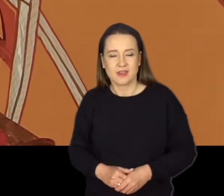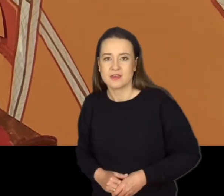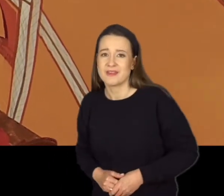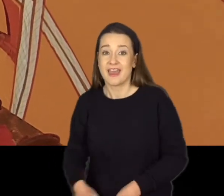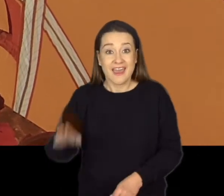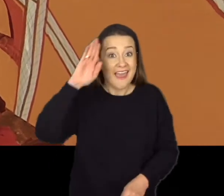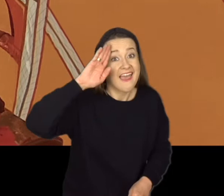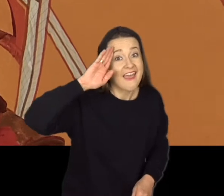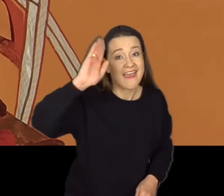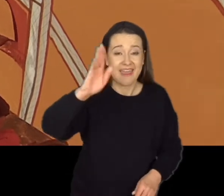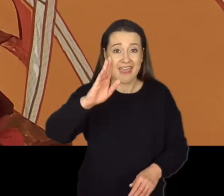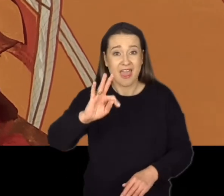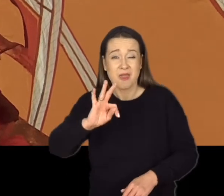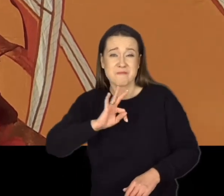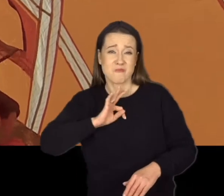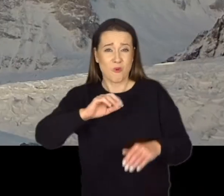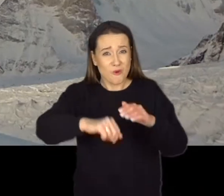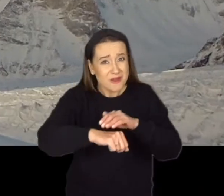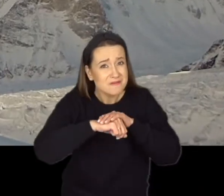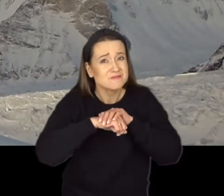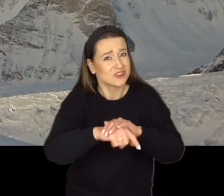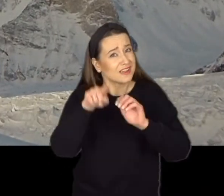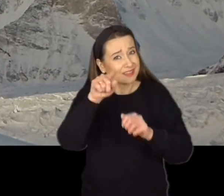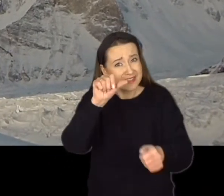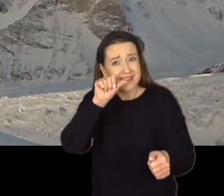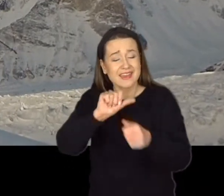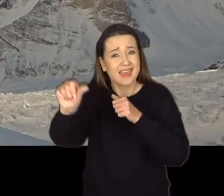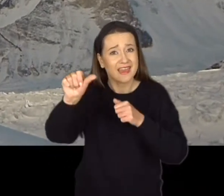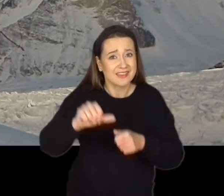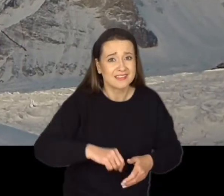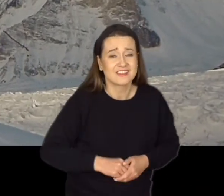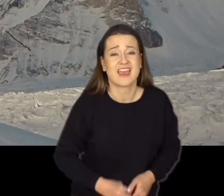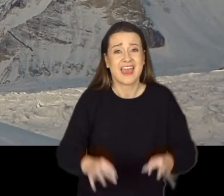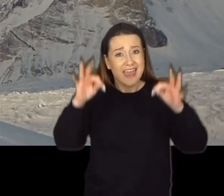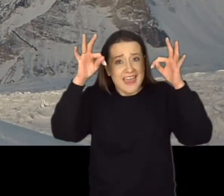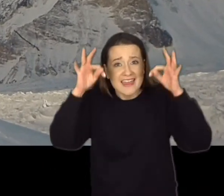Hej! Przyjacielu mój Wiatrem jesteś już